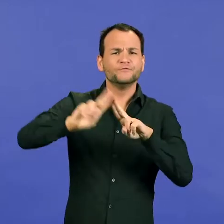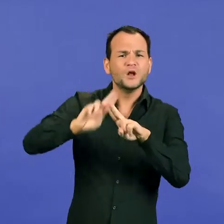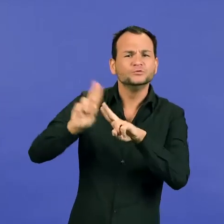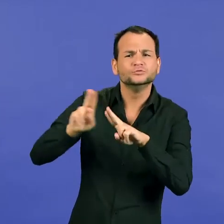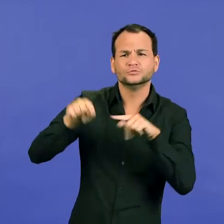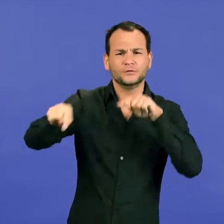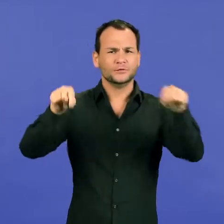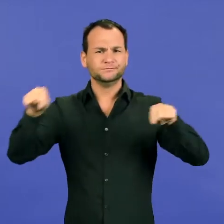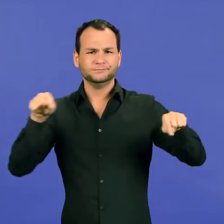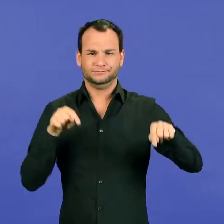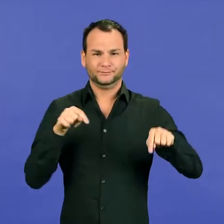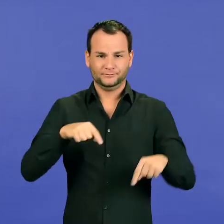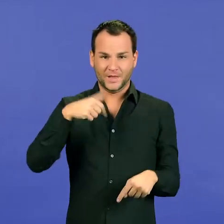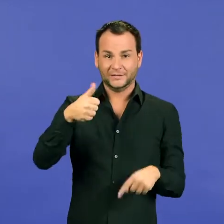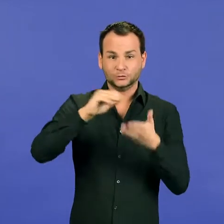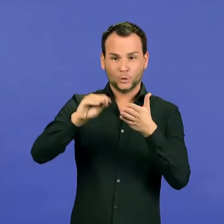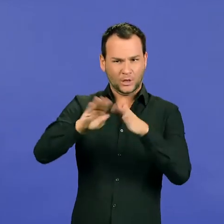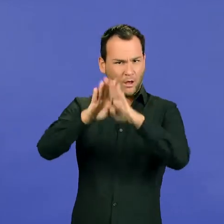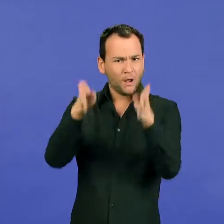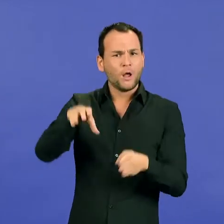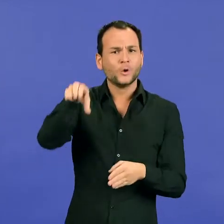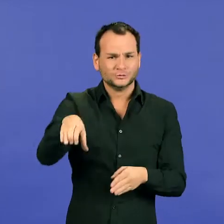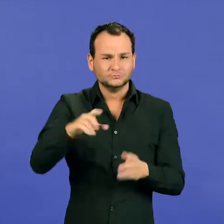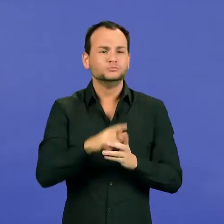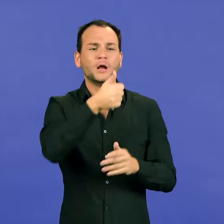Wind- und Wassermühlen, Werkstätten,